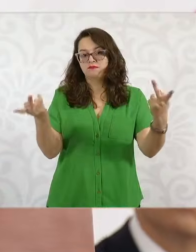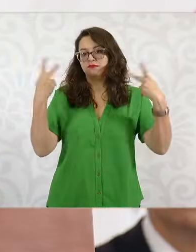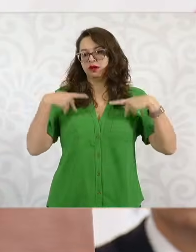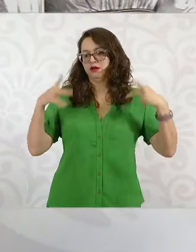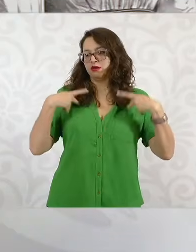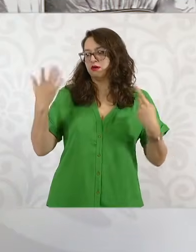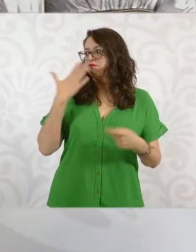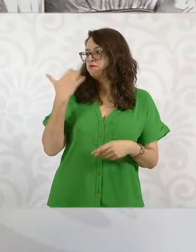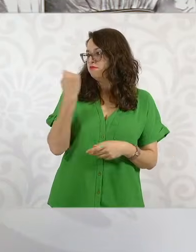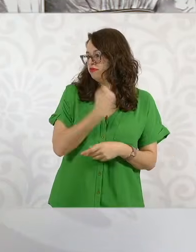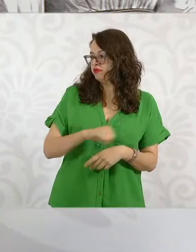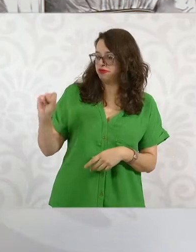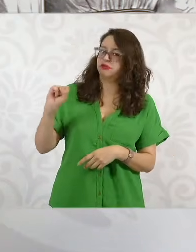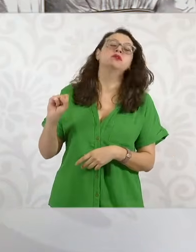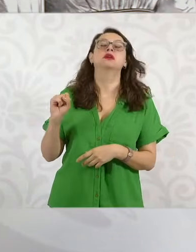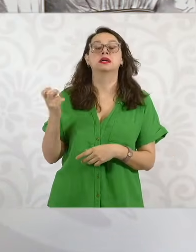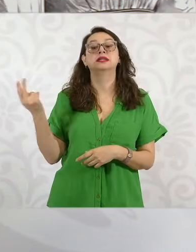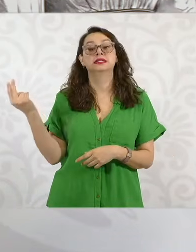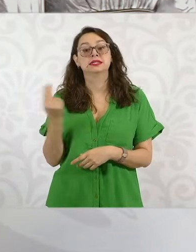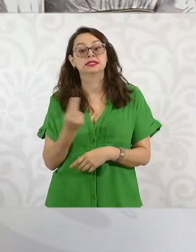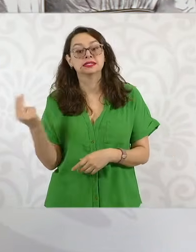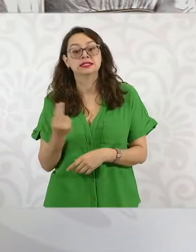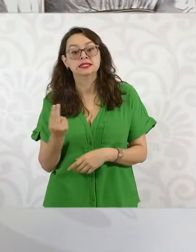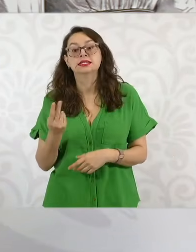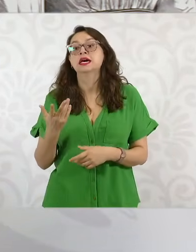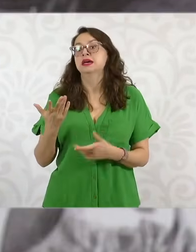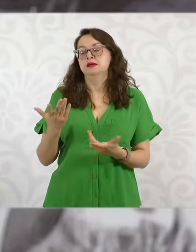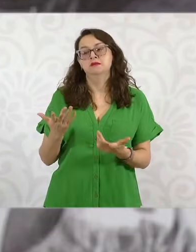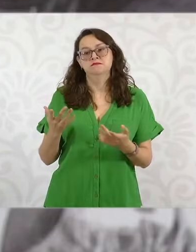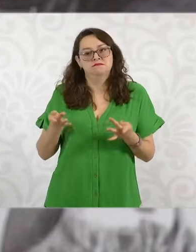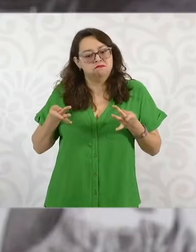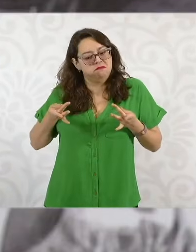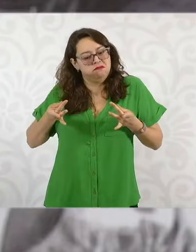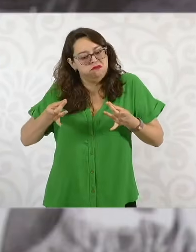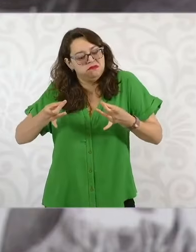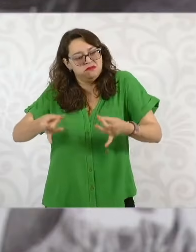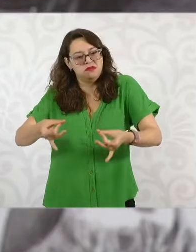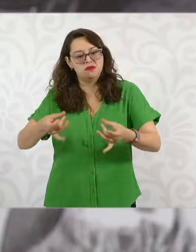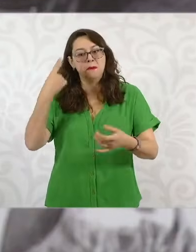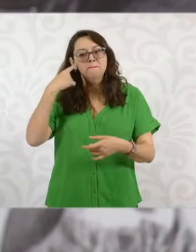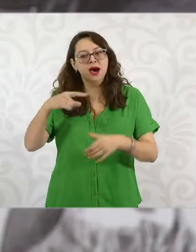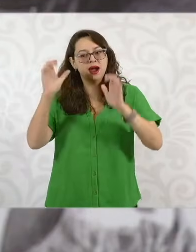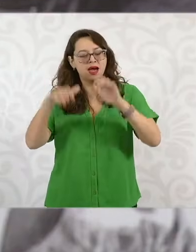o sea, son empleos que requieren una alta capacidad para llevarlos a cabo. Y cuando se habla